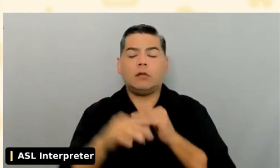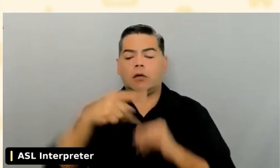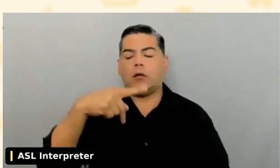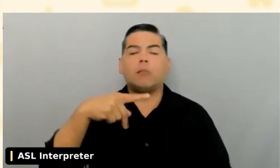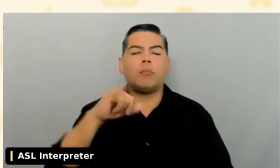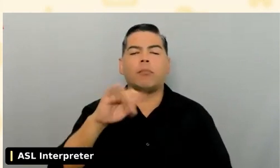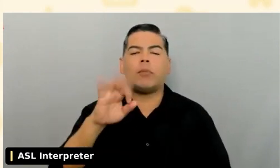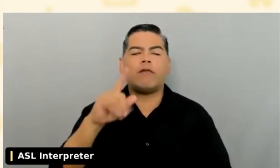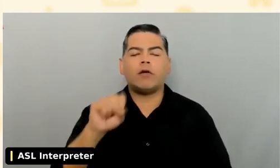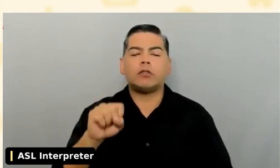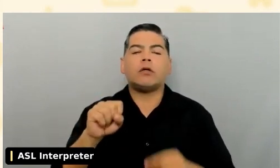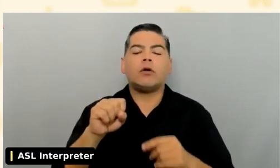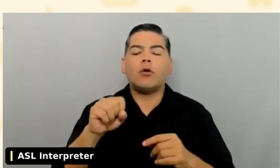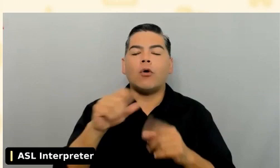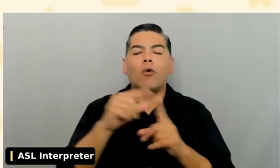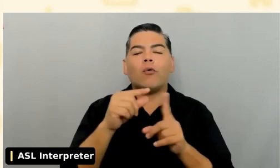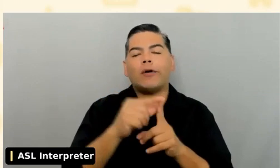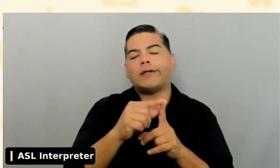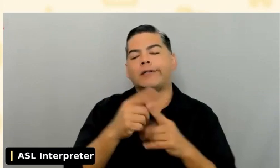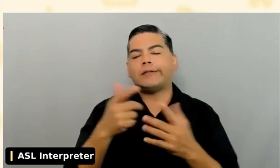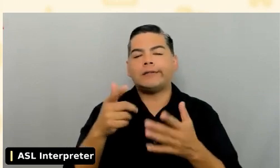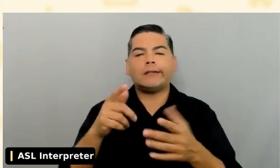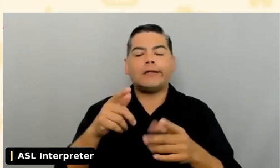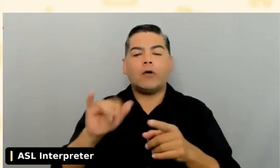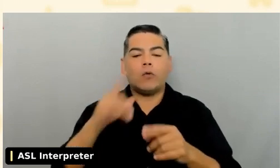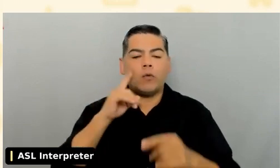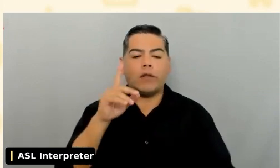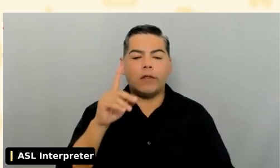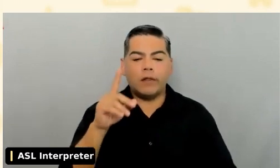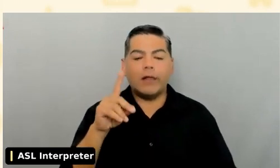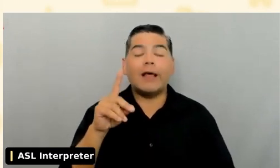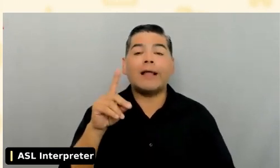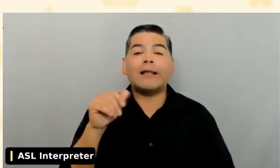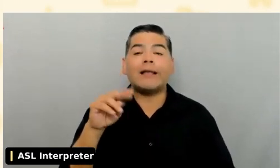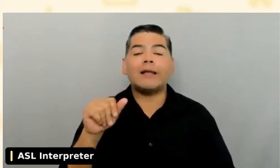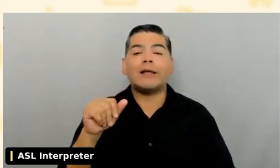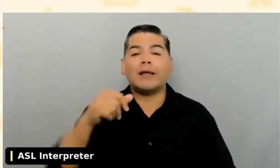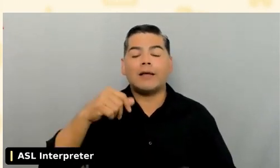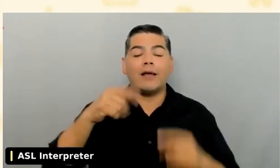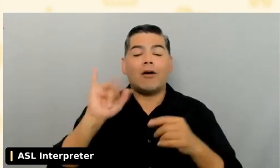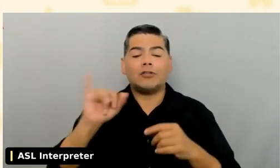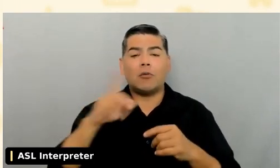de los Menús de WordPress con Deneb Pulsifer. Mientras esperan, no olviden visitar las páginas de nuestros patrocinadores